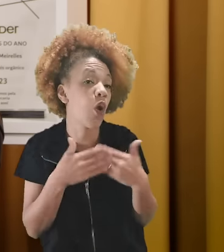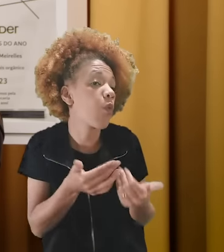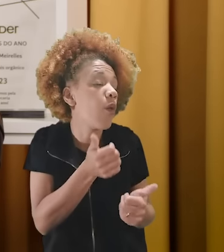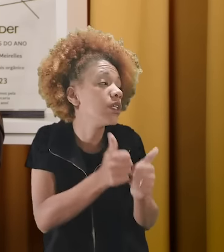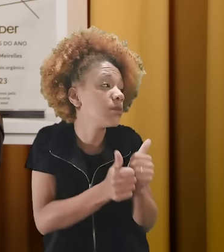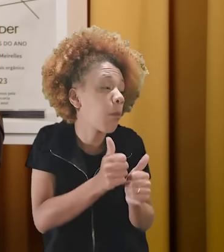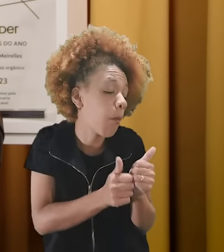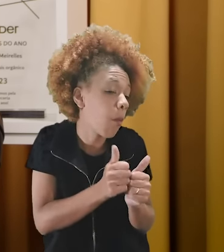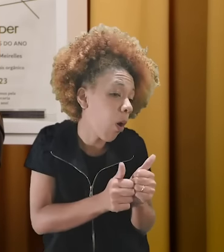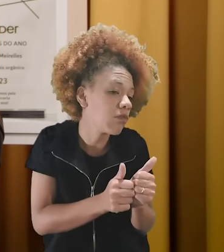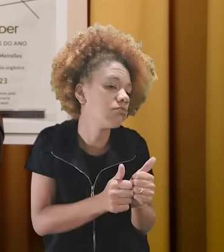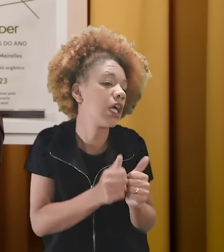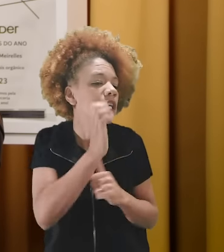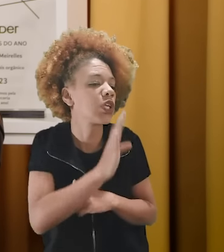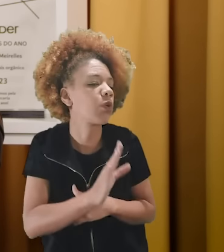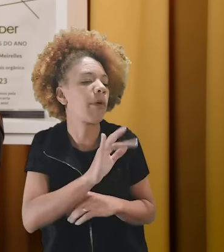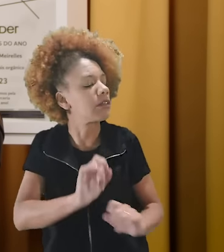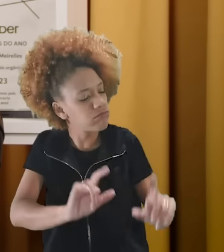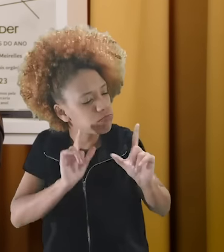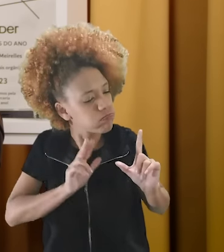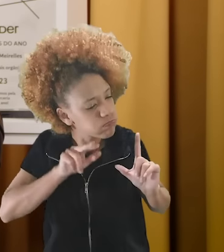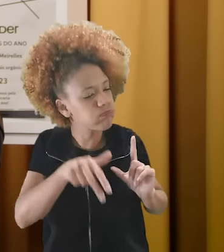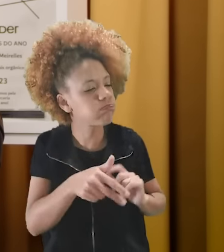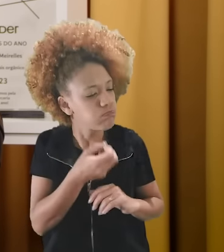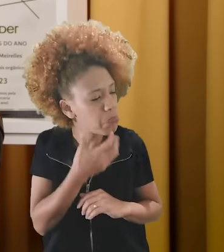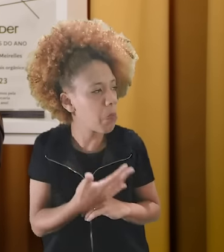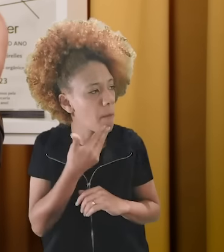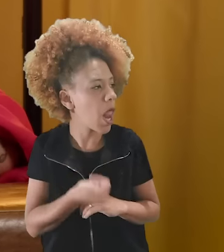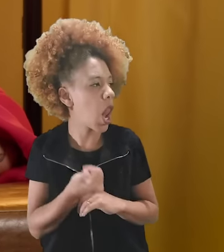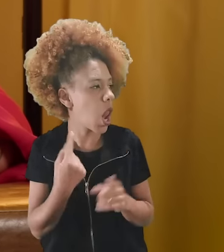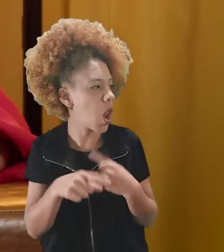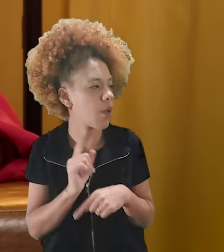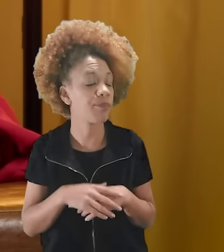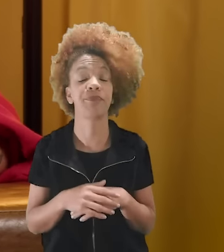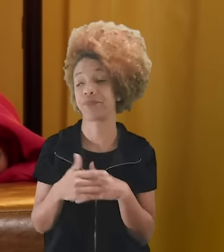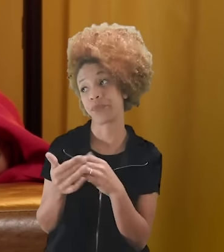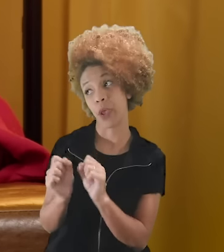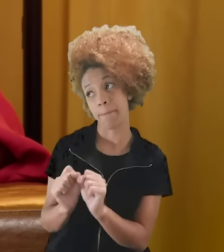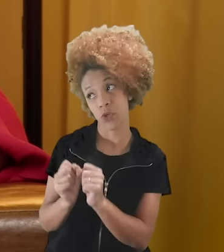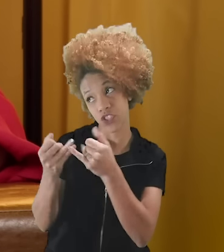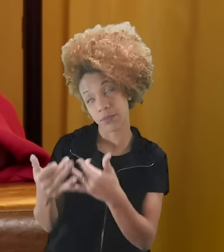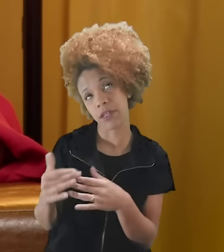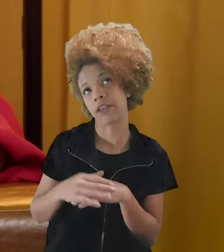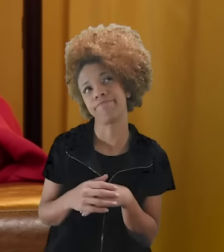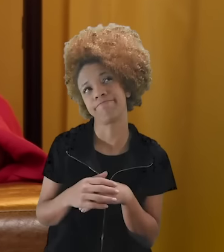o Sports esports que o Brasil ele é cara o Brasil é o melhor cara eu poderia muito te falar valor an